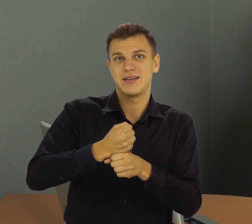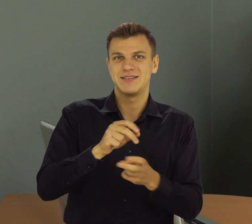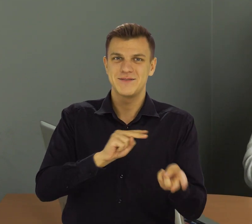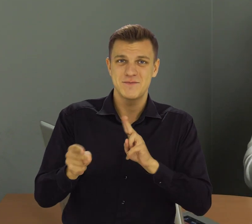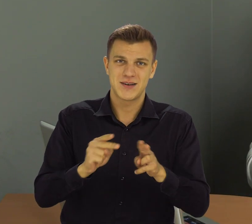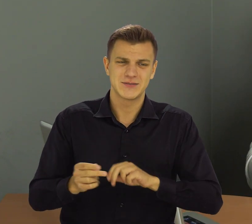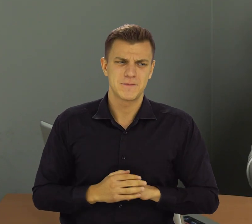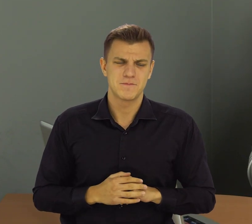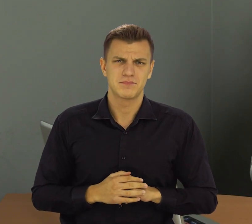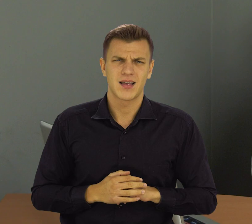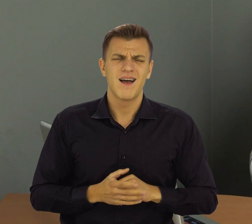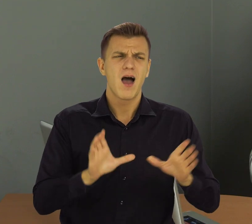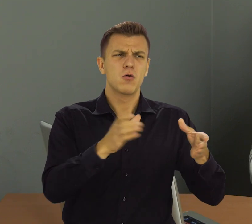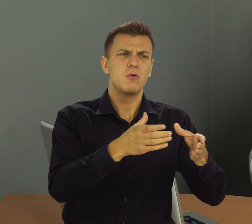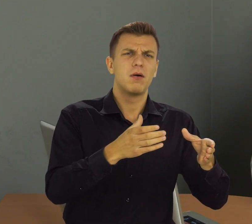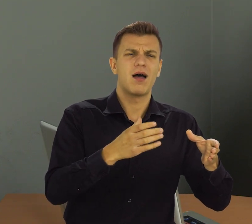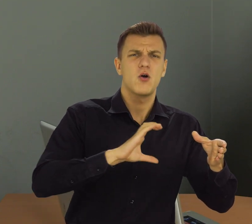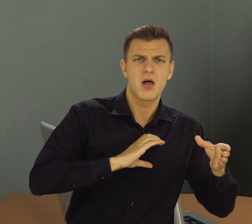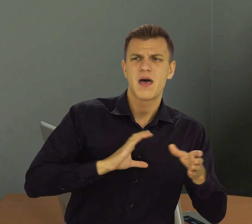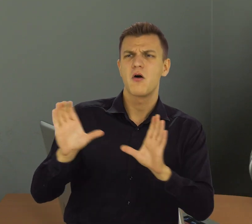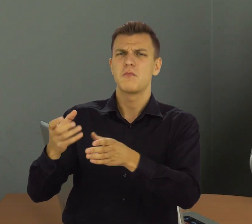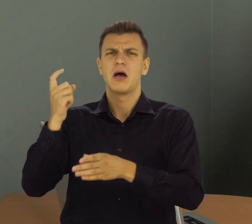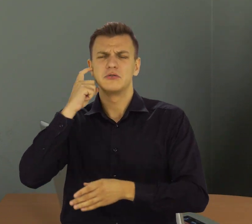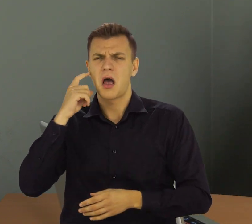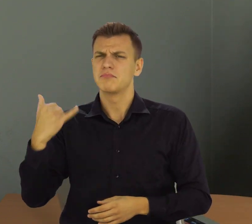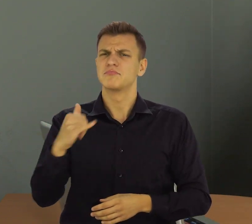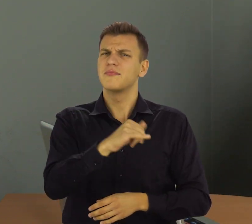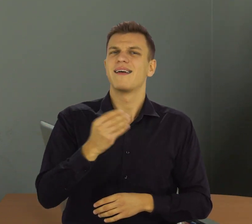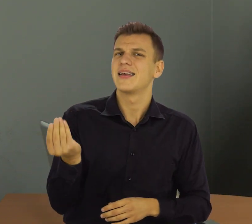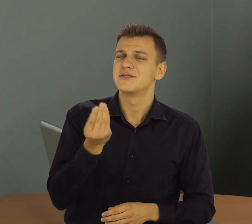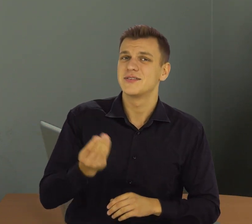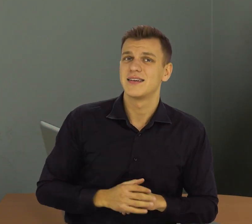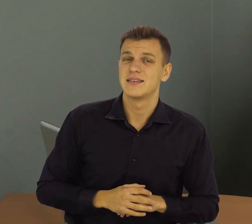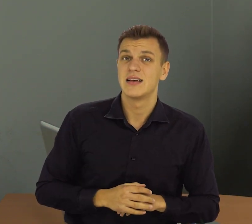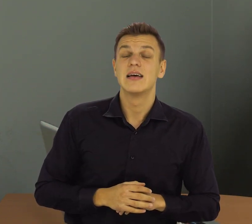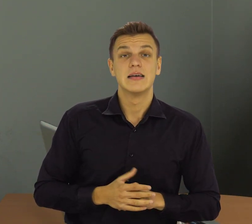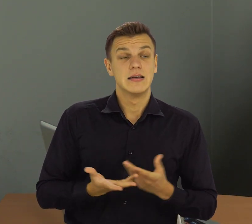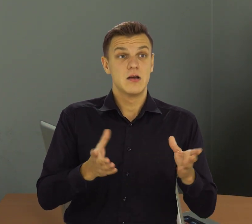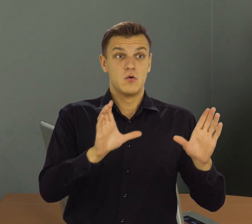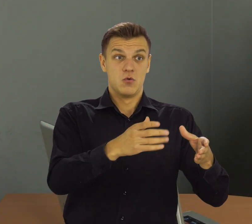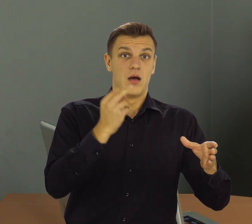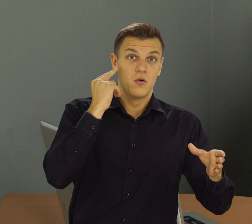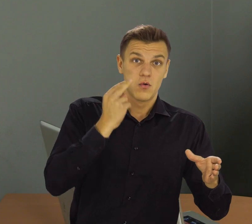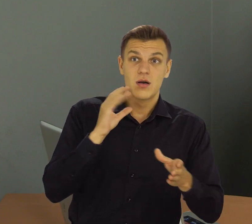Kolejną różnicą jest przynależność, a w zasadzie w większości przypadków jej brak, do danej grupy kulturowej.